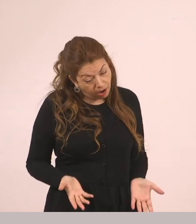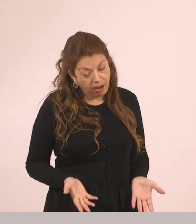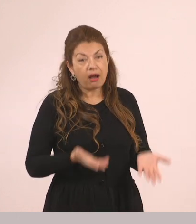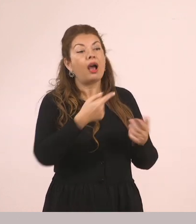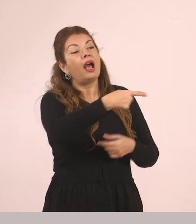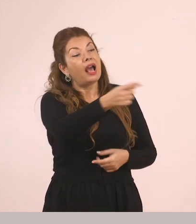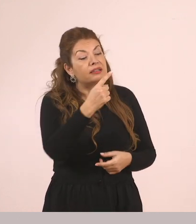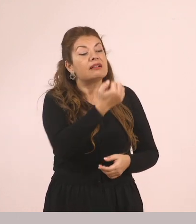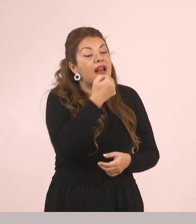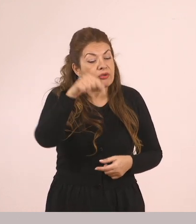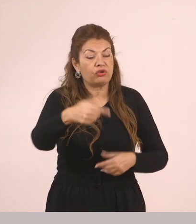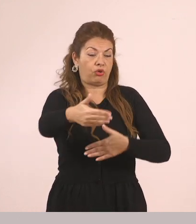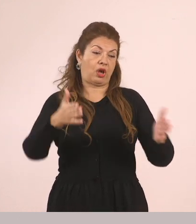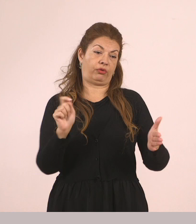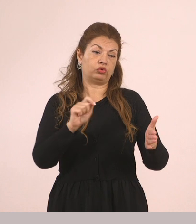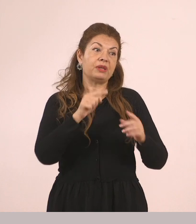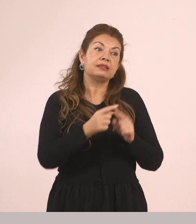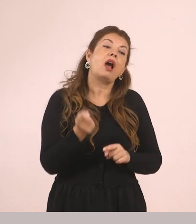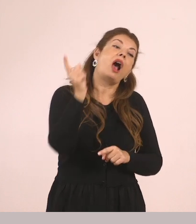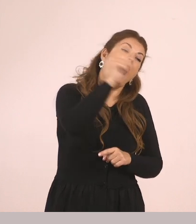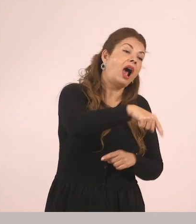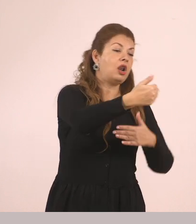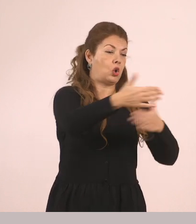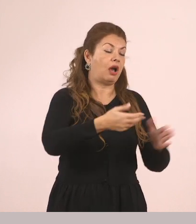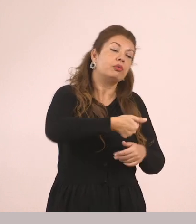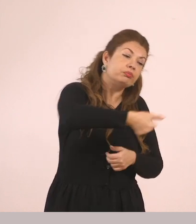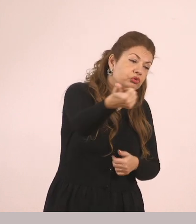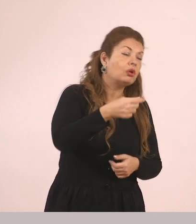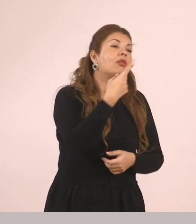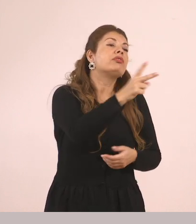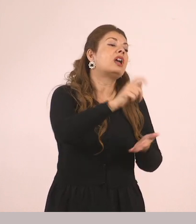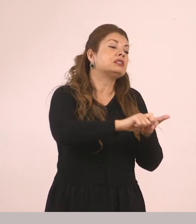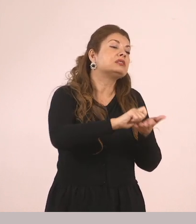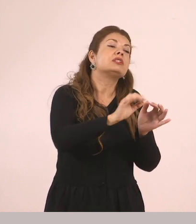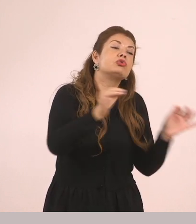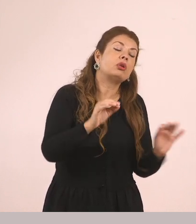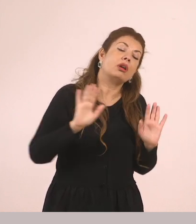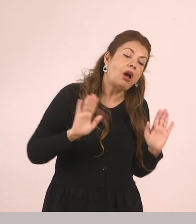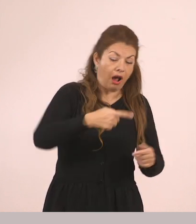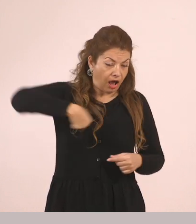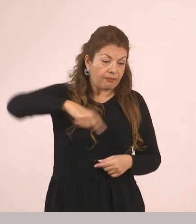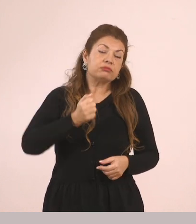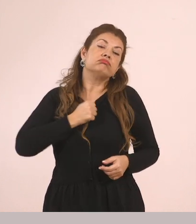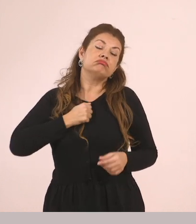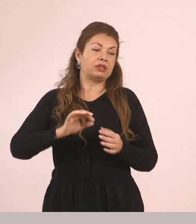Εσείς να γυρίσετε στους κάδους σας και να πείτε να σας γράψουν ένα δικό σας έργο. Αυτό ήταν το δικό μας!